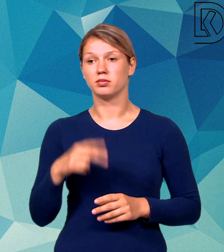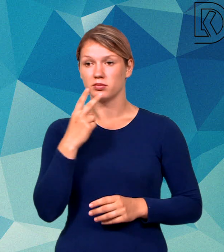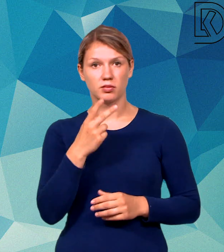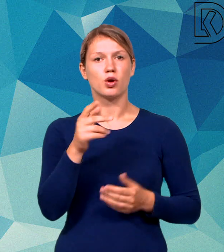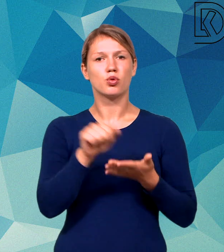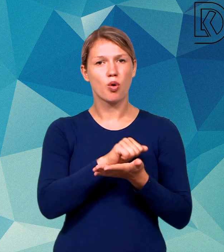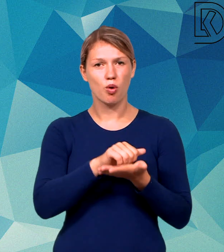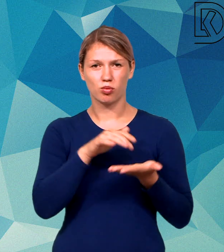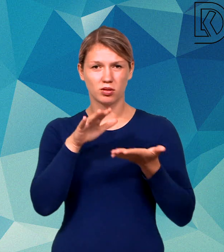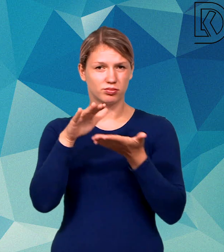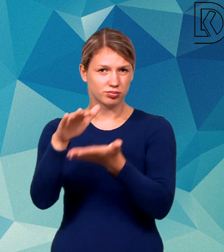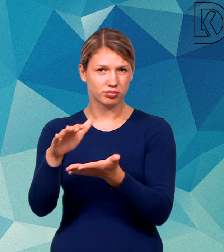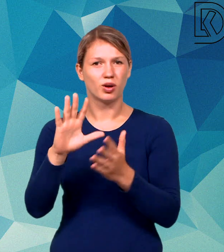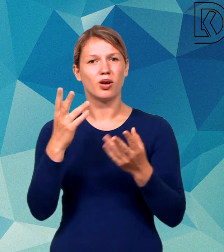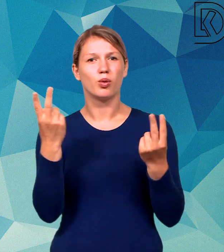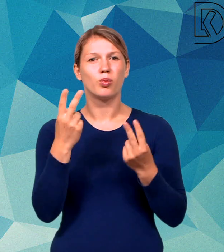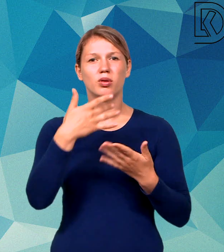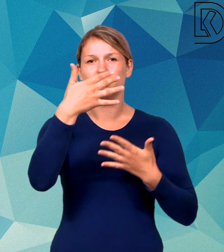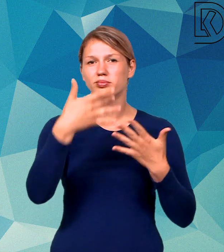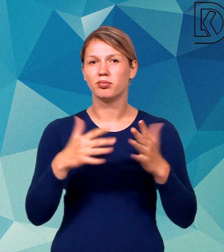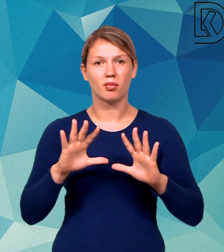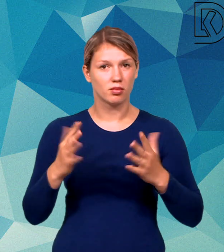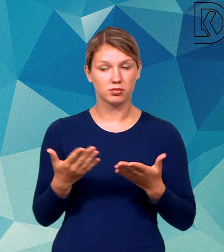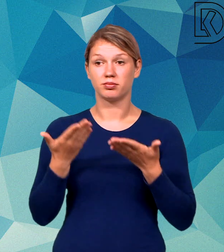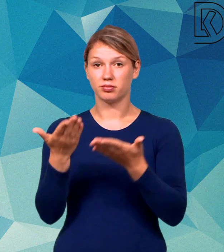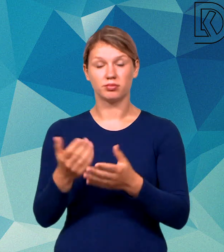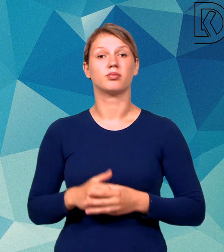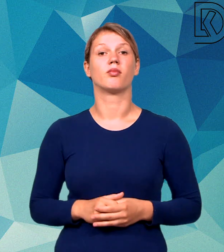Taip pat pateikti ten reikiamus dokumentus.